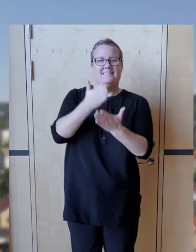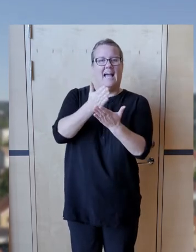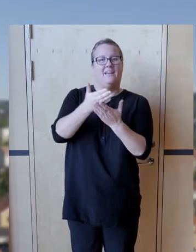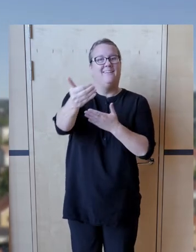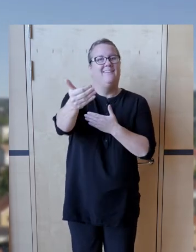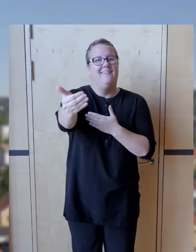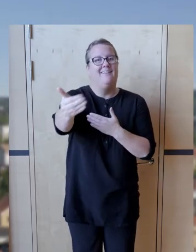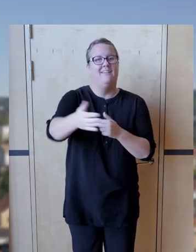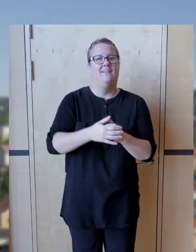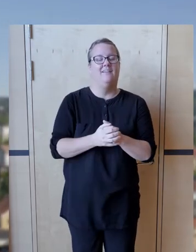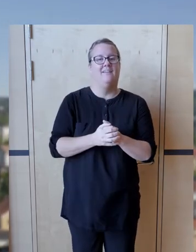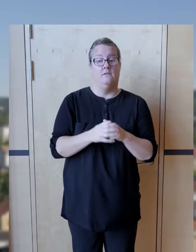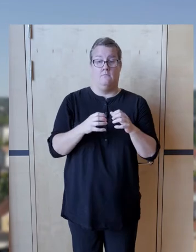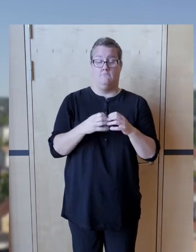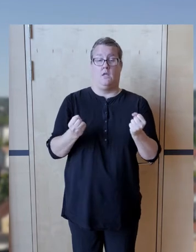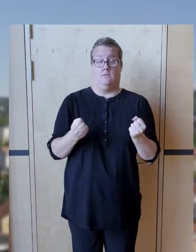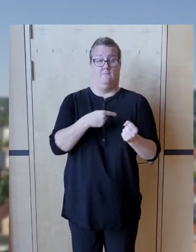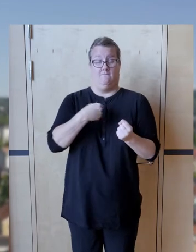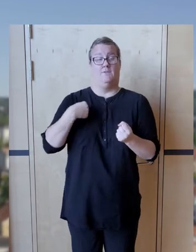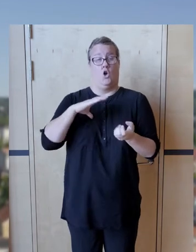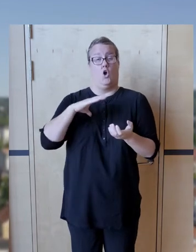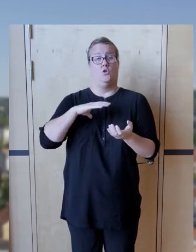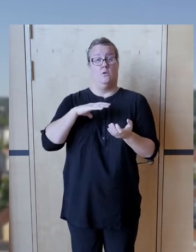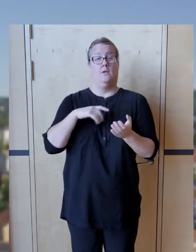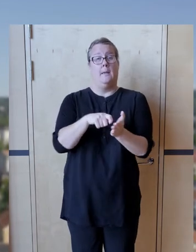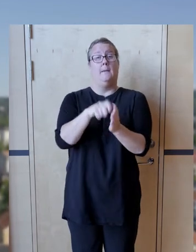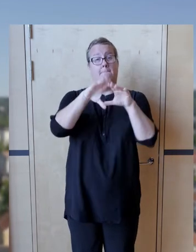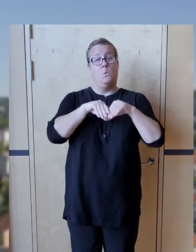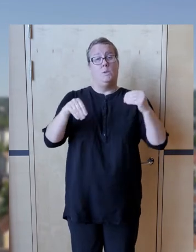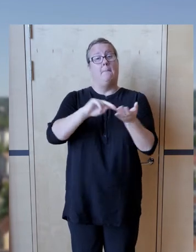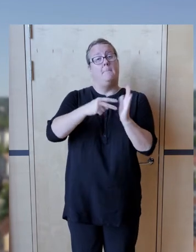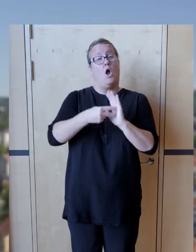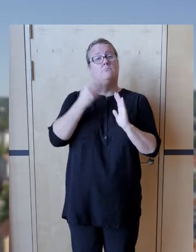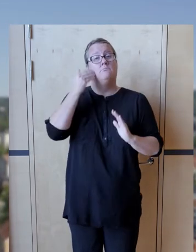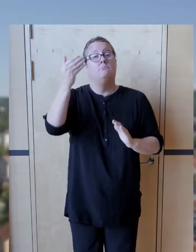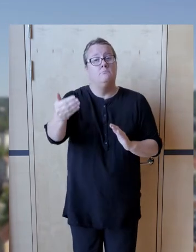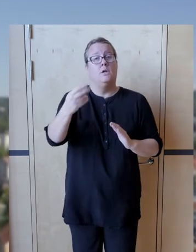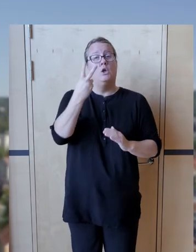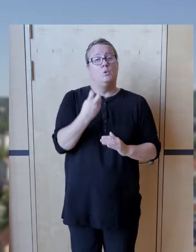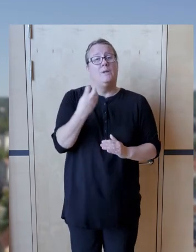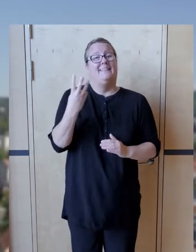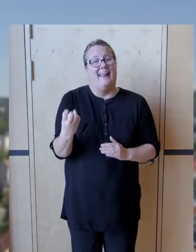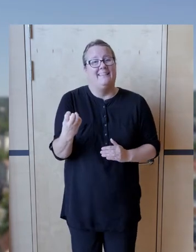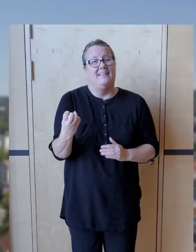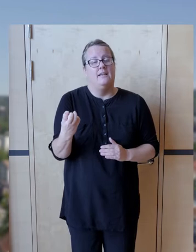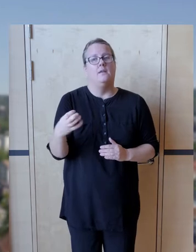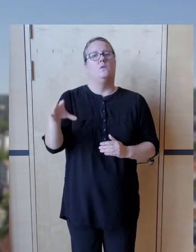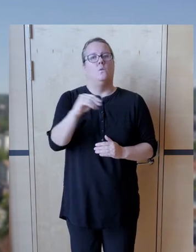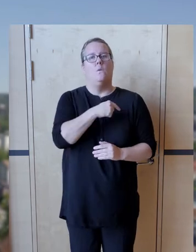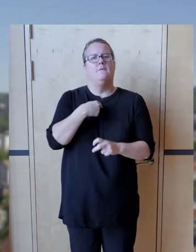Självtest behare bottenplan till 20.30 Det är ju för att du ska kunna så att säga Bara förutseende och liksom